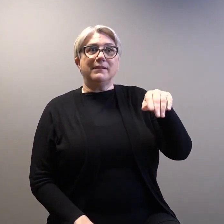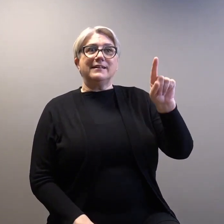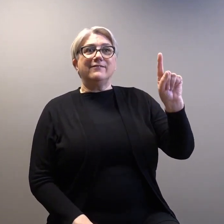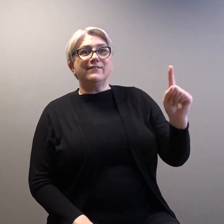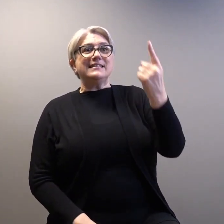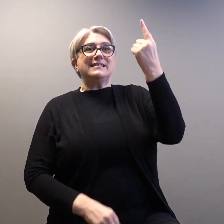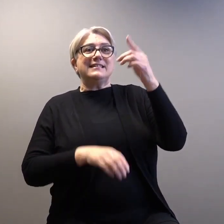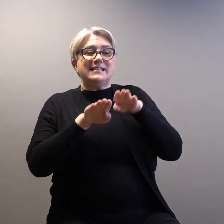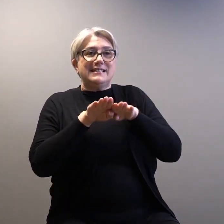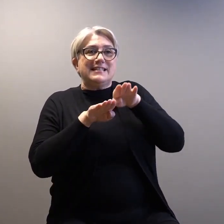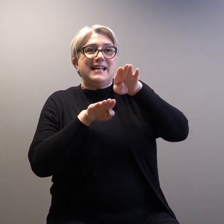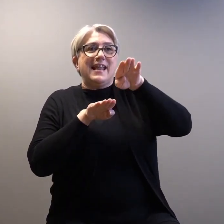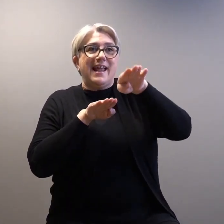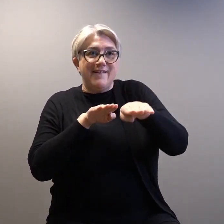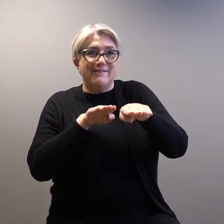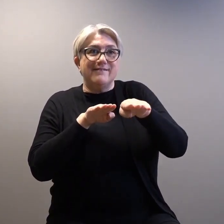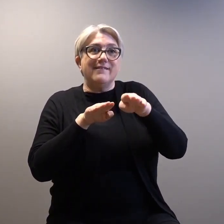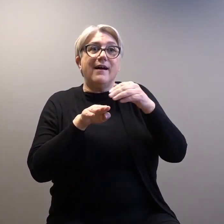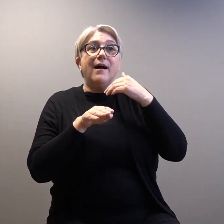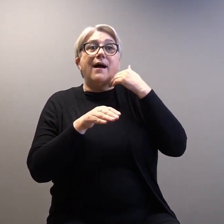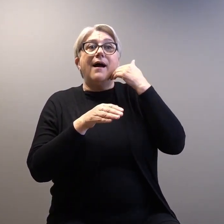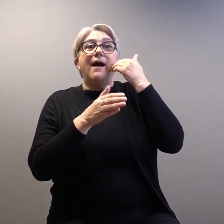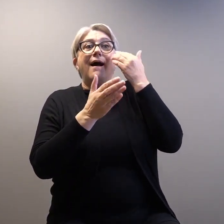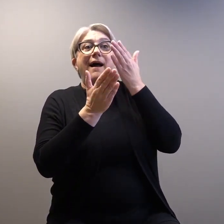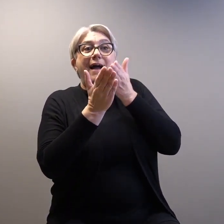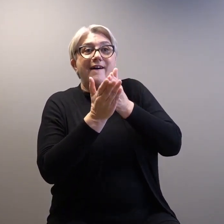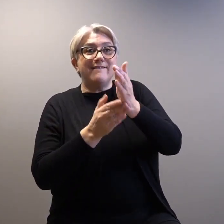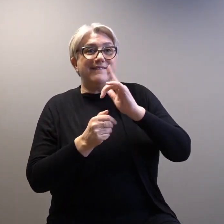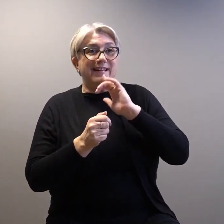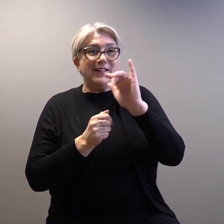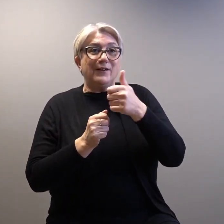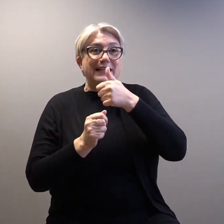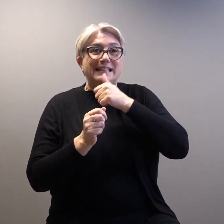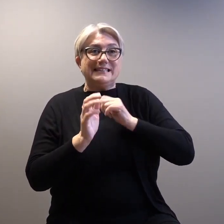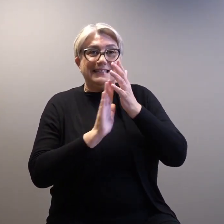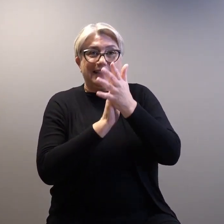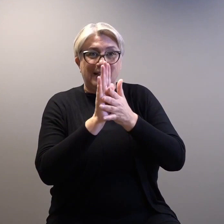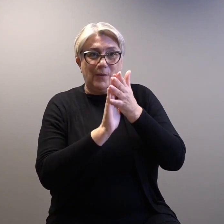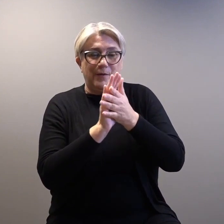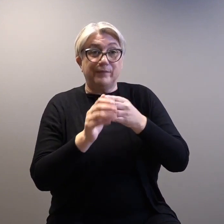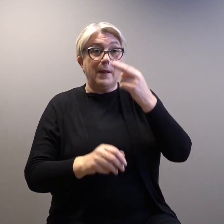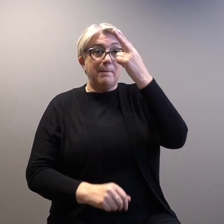og var það fyrsta skrefið í átt að viðurkenningu á íslensku táknmáli.